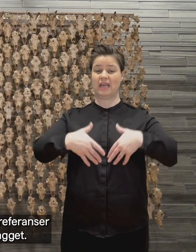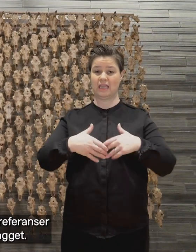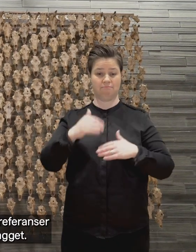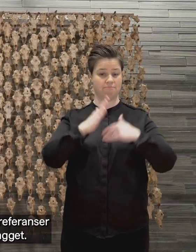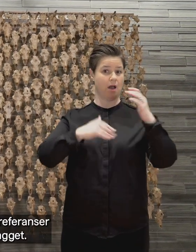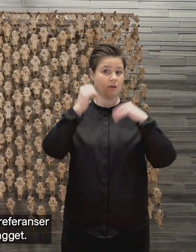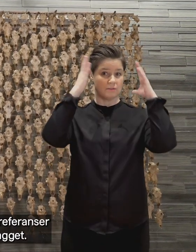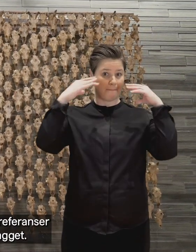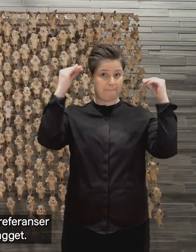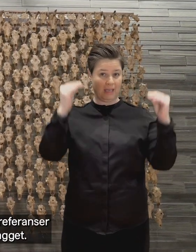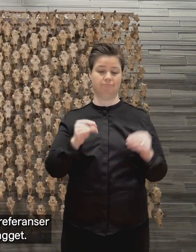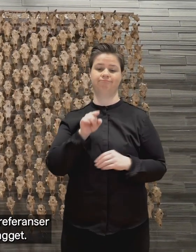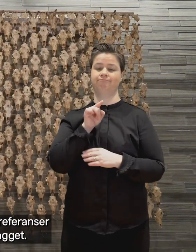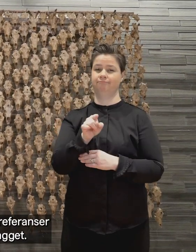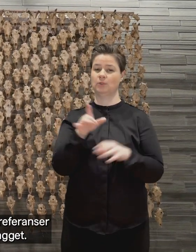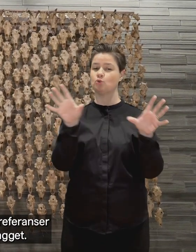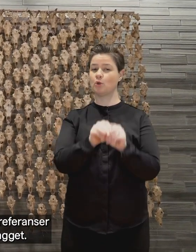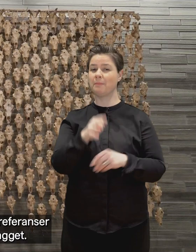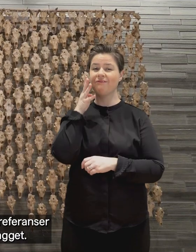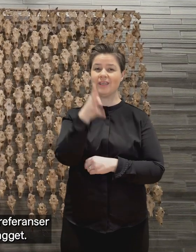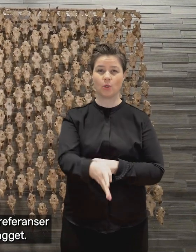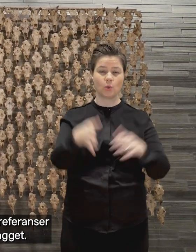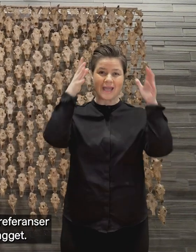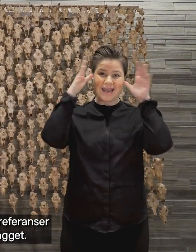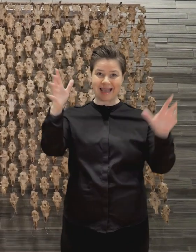som danner mønsterreferanser til det samiske flagget.